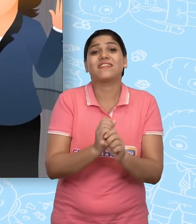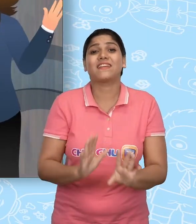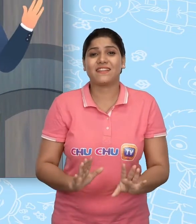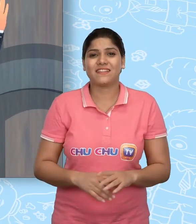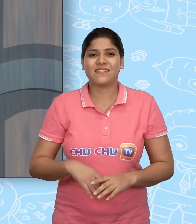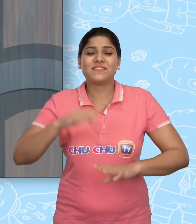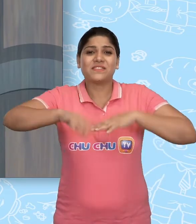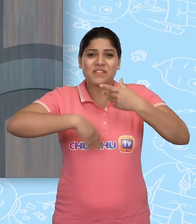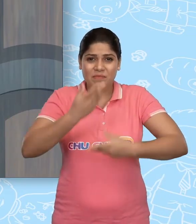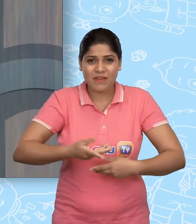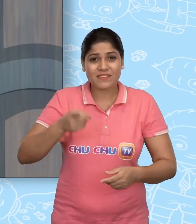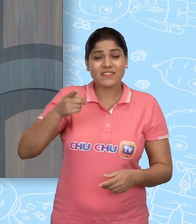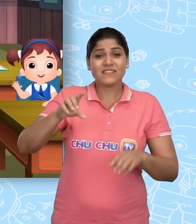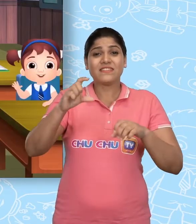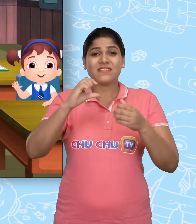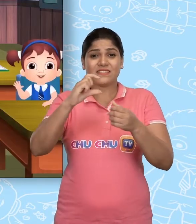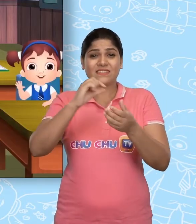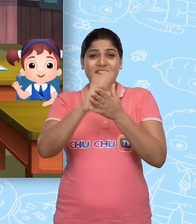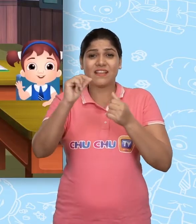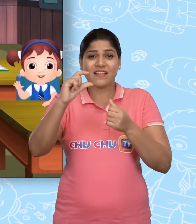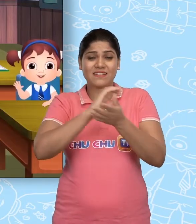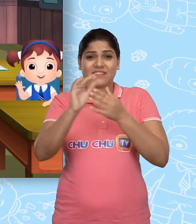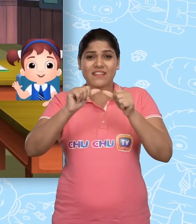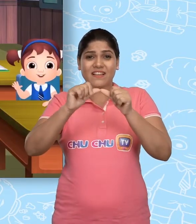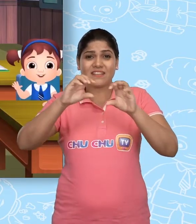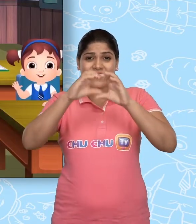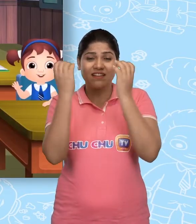फिर उसके बाद उस दिन Miss Dorothy ChaCha की कक्षा में गयीं।